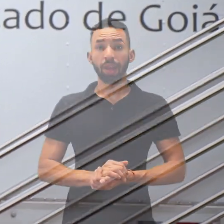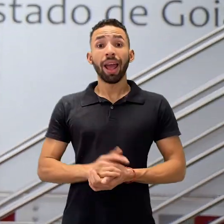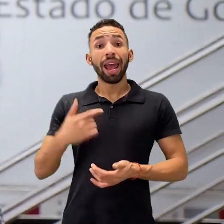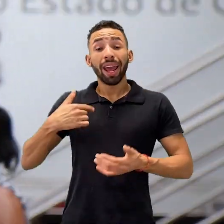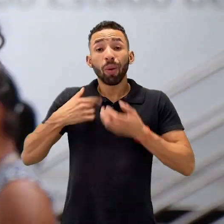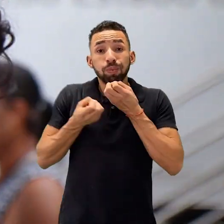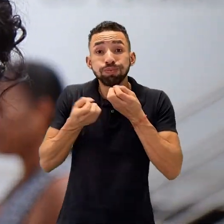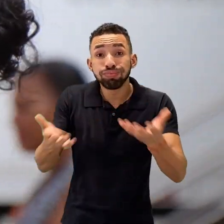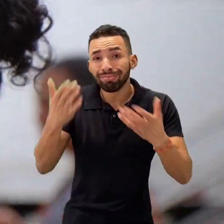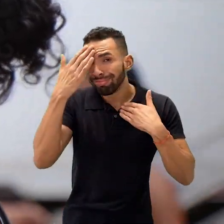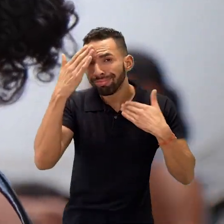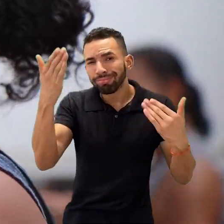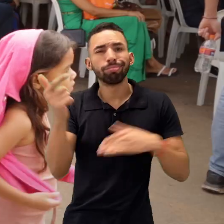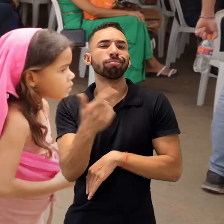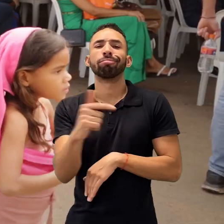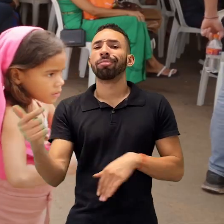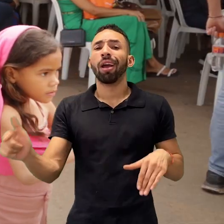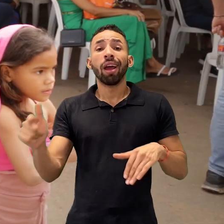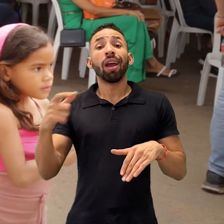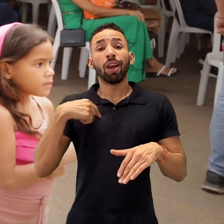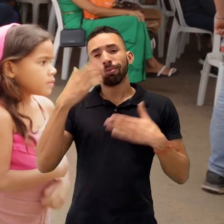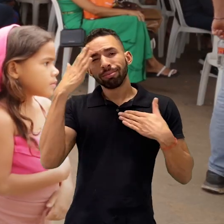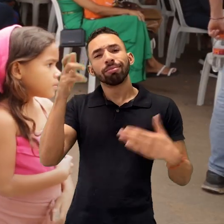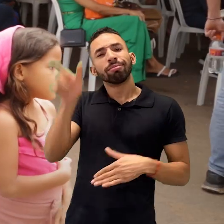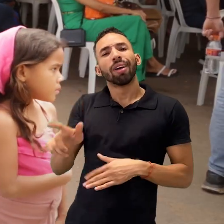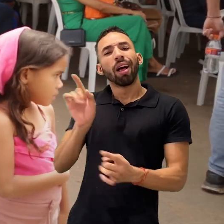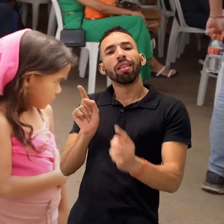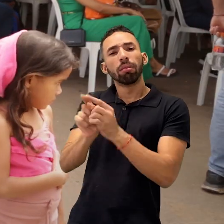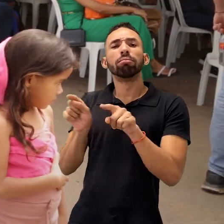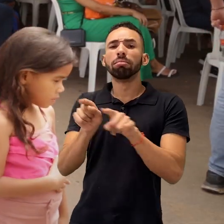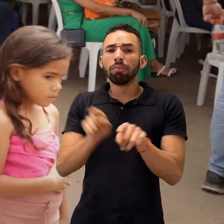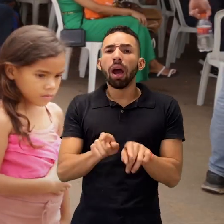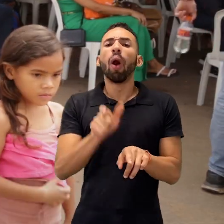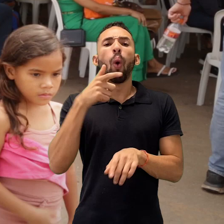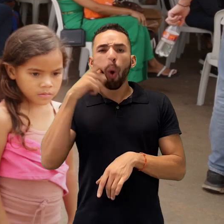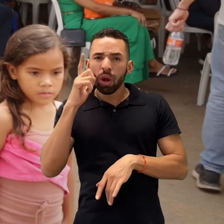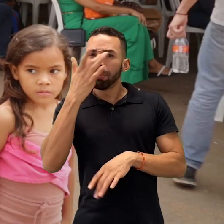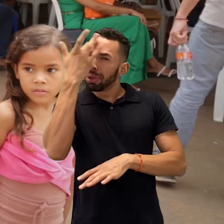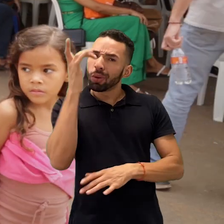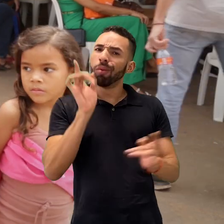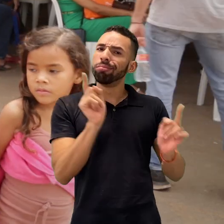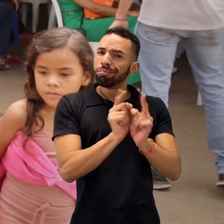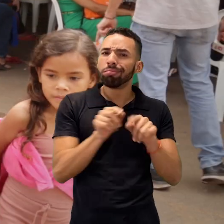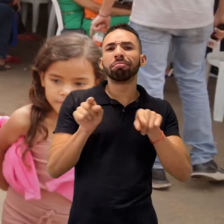Não tem palavra para falar. Eu dei um abraço no senhor que me atendeu, o doutor. Um abraço ao outro senhor que, ontem, me atendeu também.